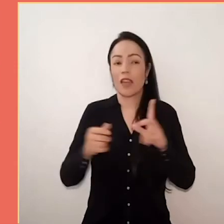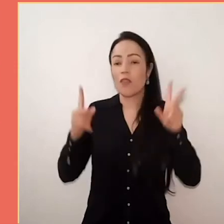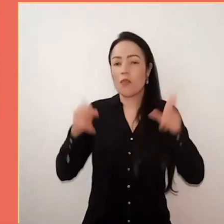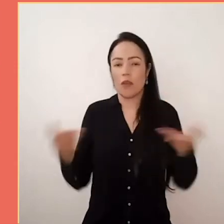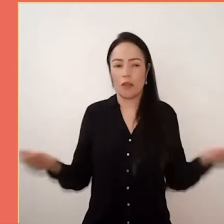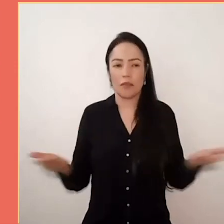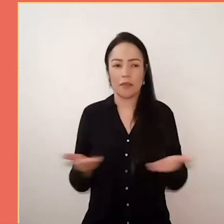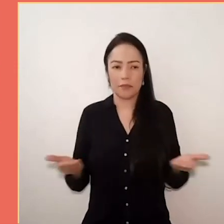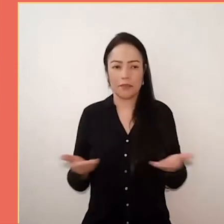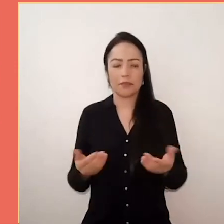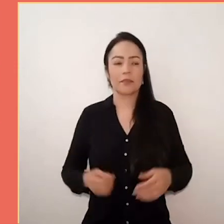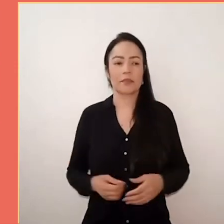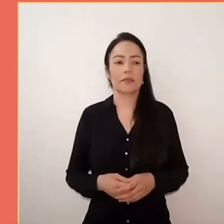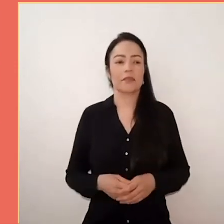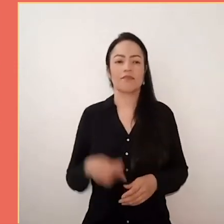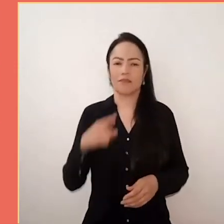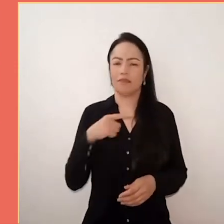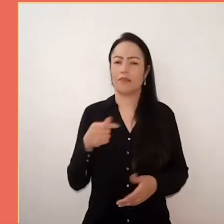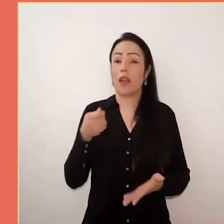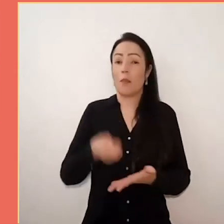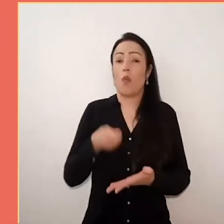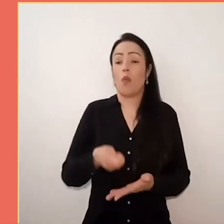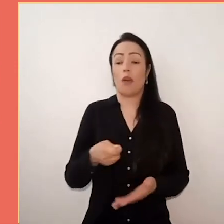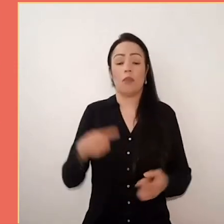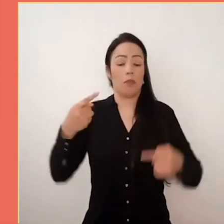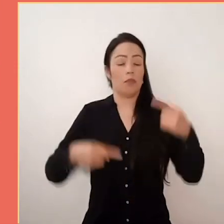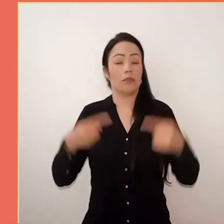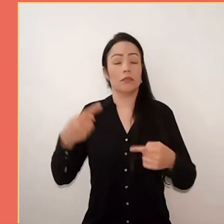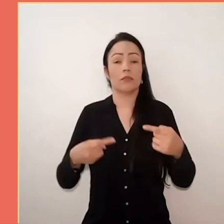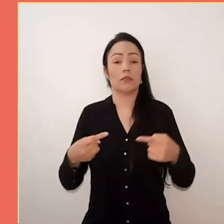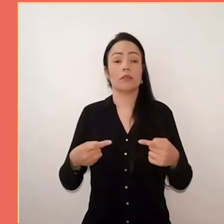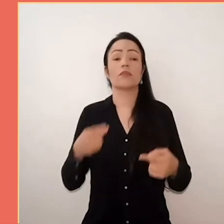com um posicionamento político ao qual a gente está imerso,